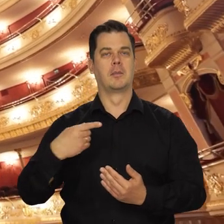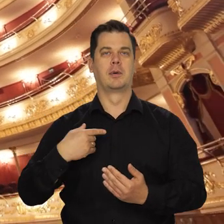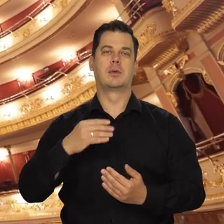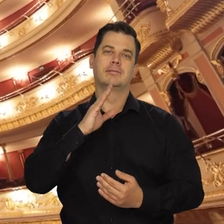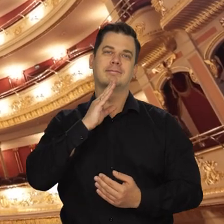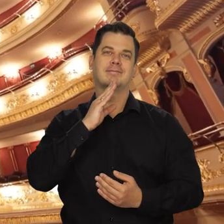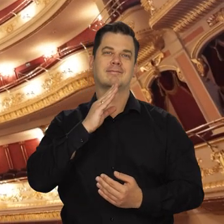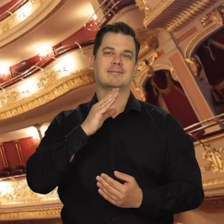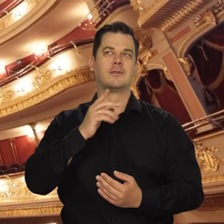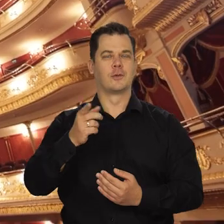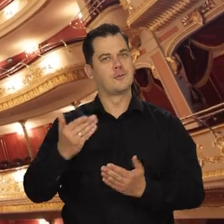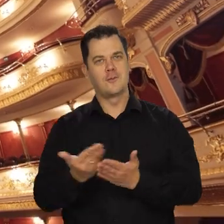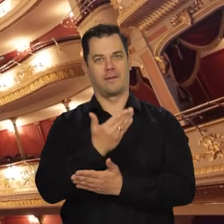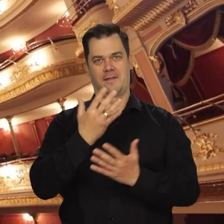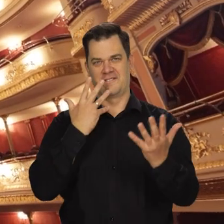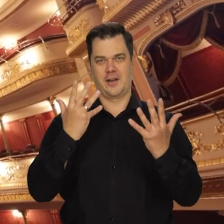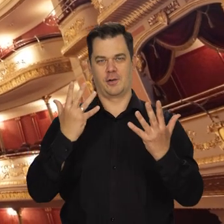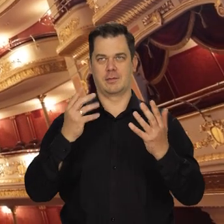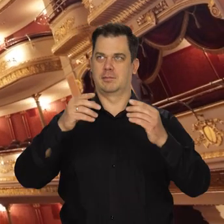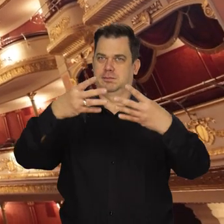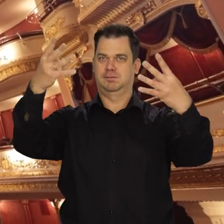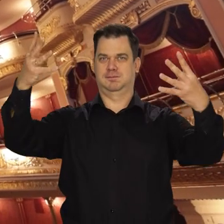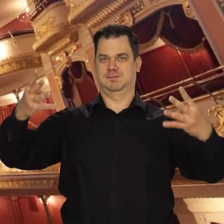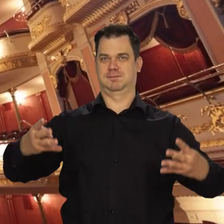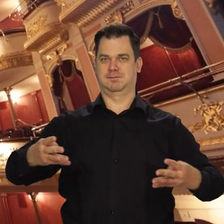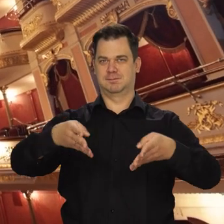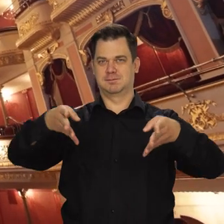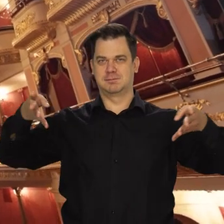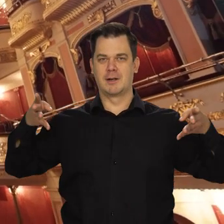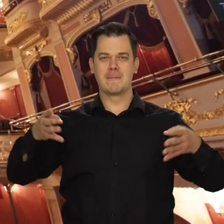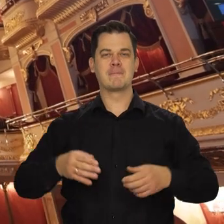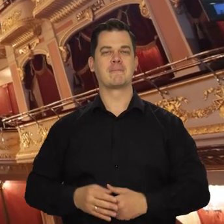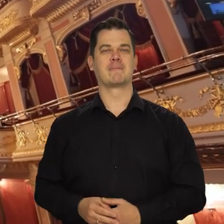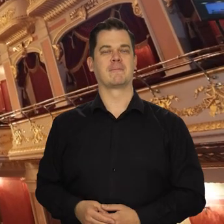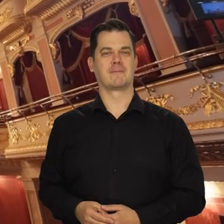nadały w tej widowni taki właśnie wygląd, jaki mamy obecnie.